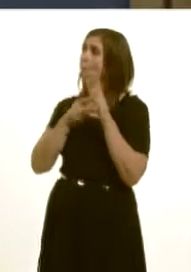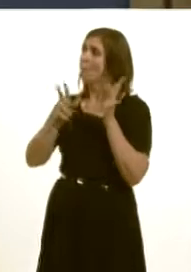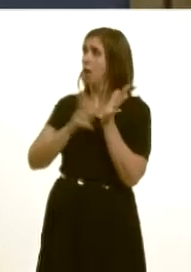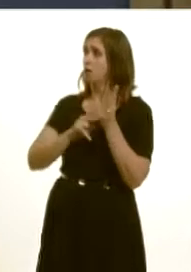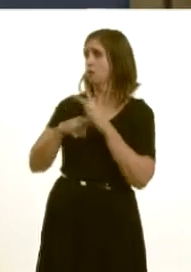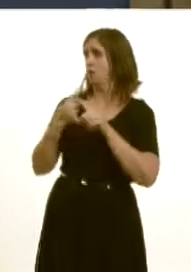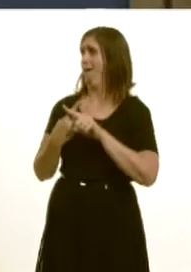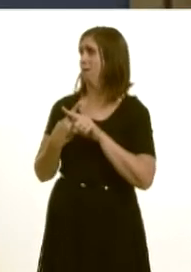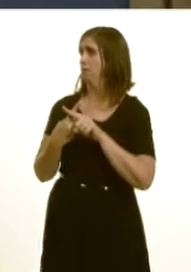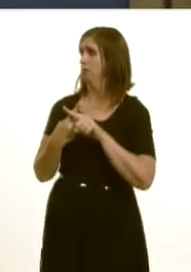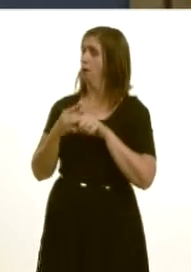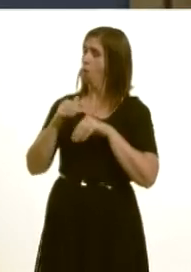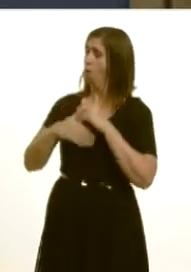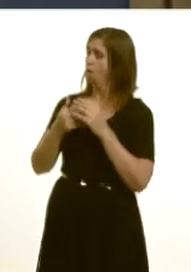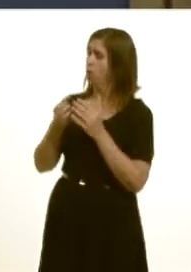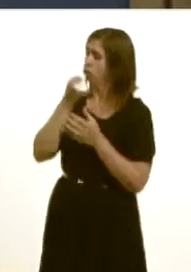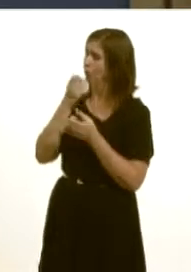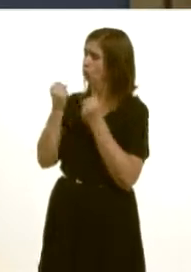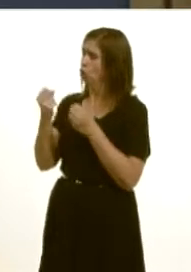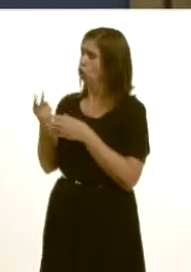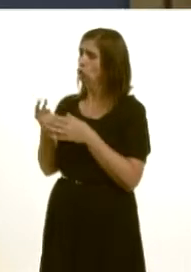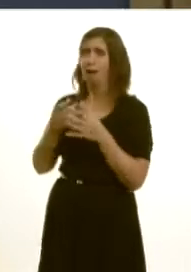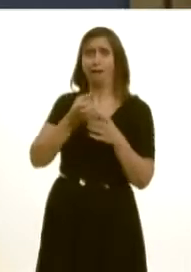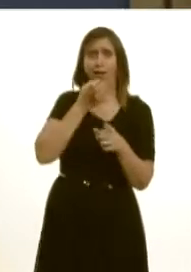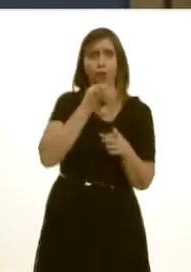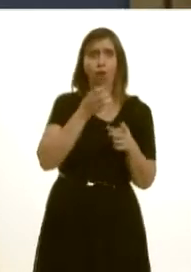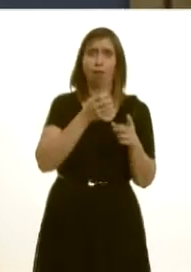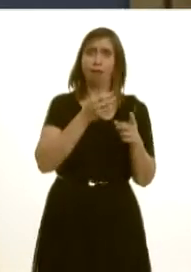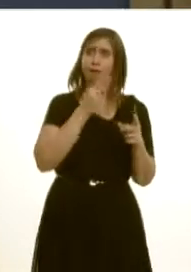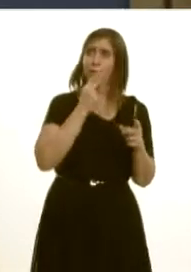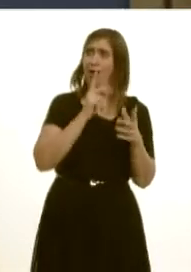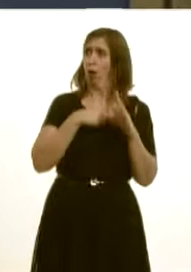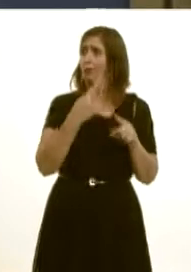dybaco er mwyn sicrhau gwariant cynyddol ar yr NHS? Carwyn Jones: Na, nid wyf yn credu bod cysylltiad. Mae’n un peth i ddweud eich bod yn mo’yn